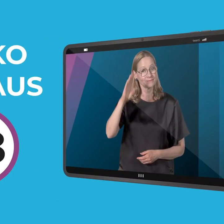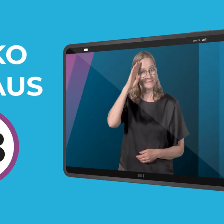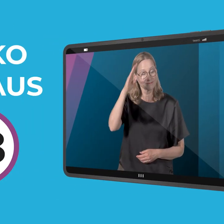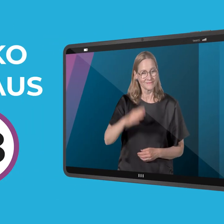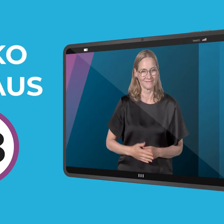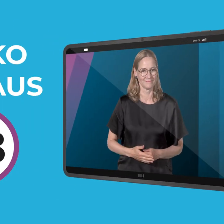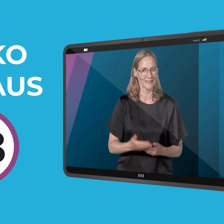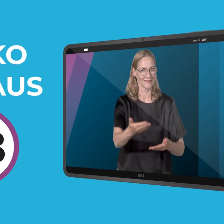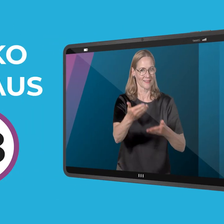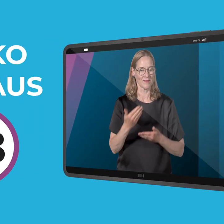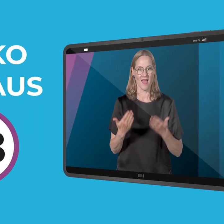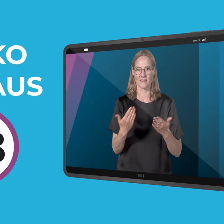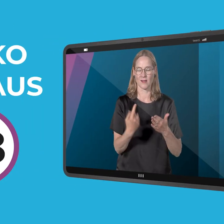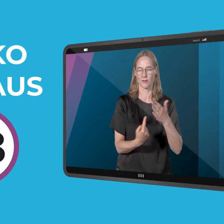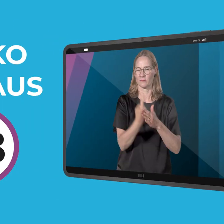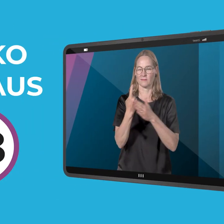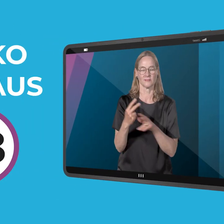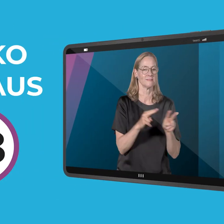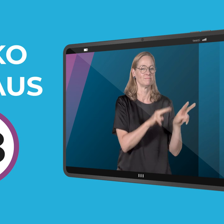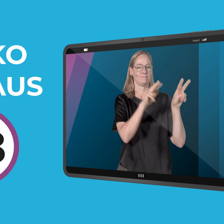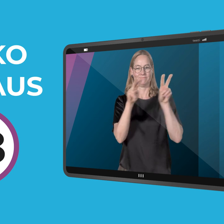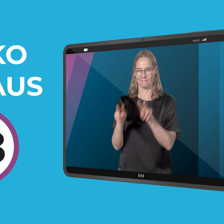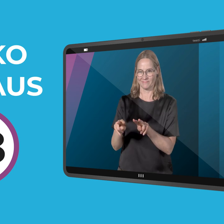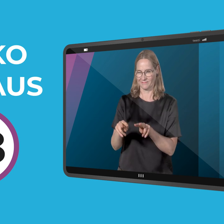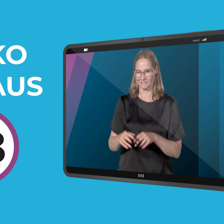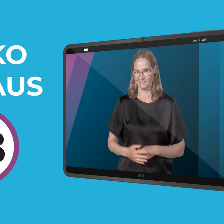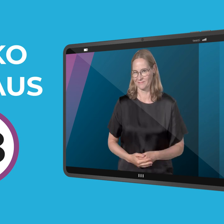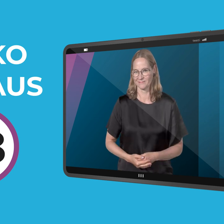Hei! Tervetuloa ajankohtaiskatsauksemme pariin.